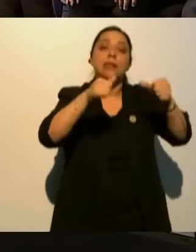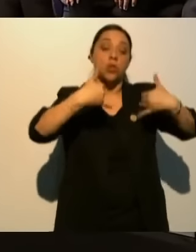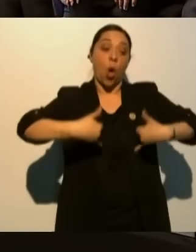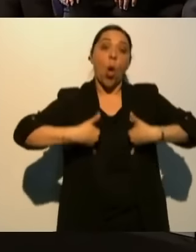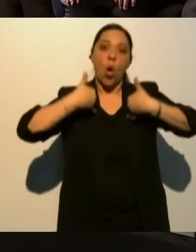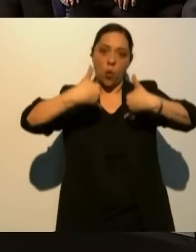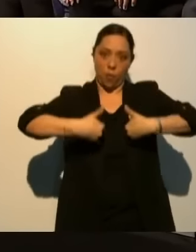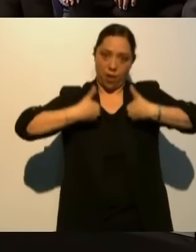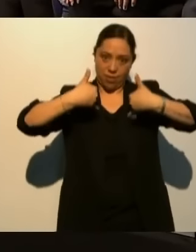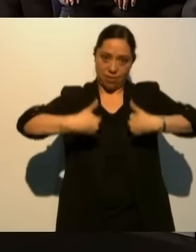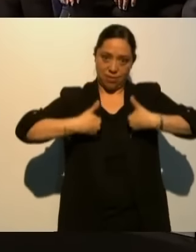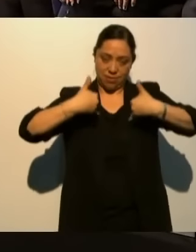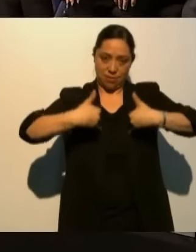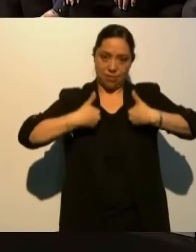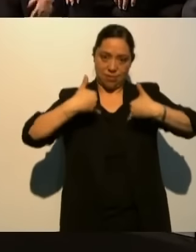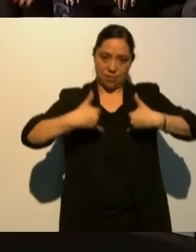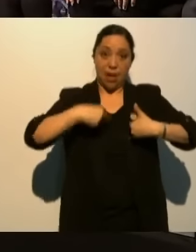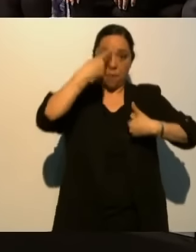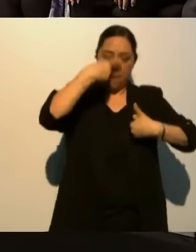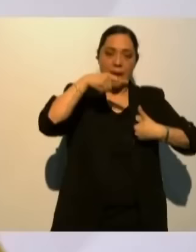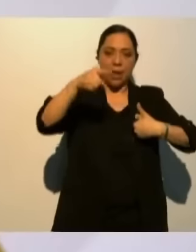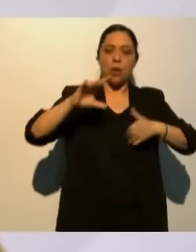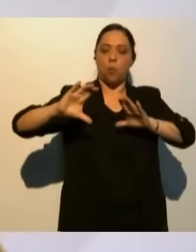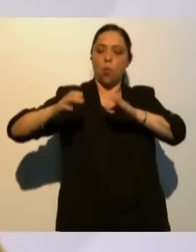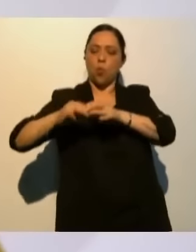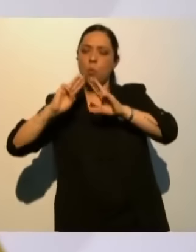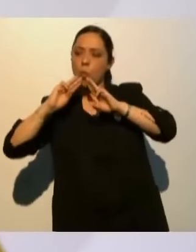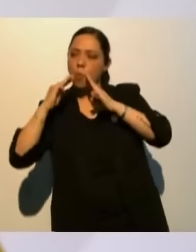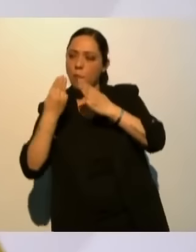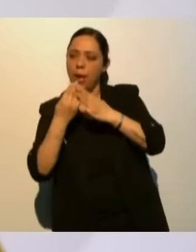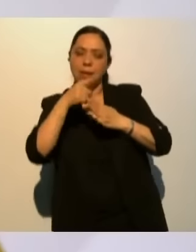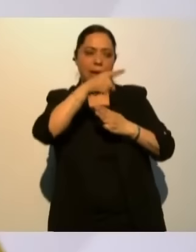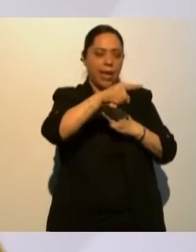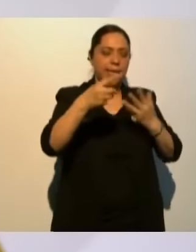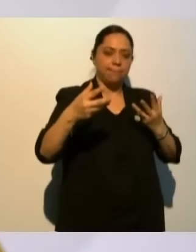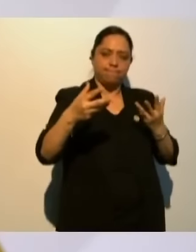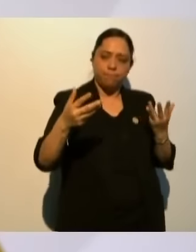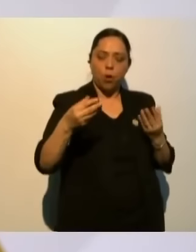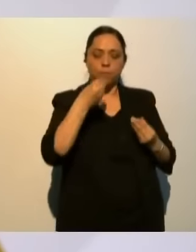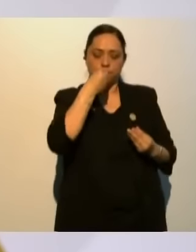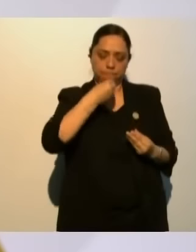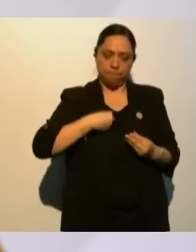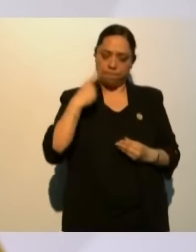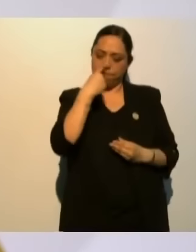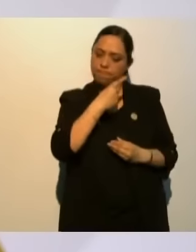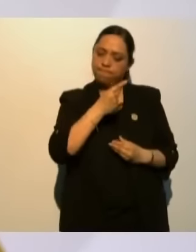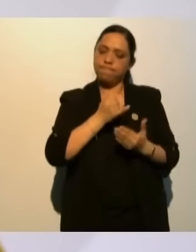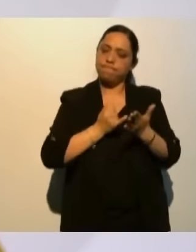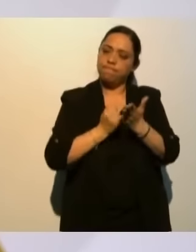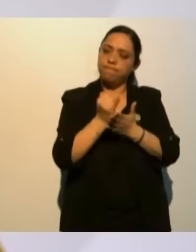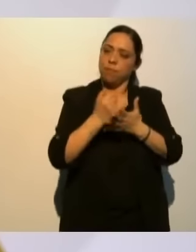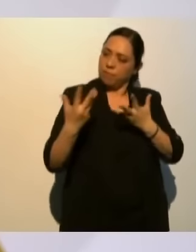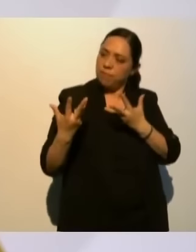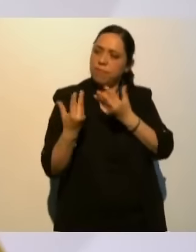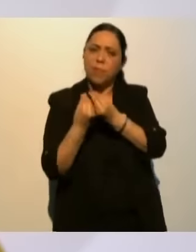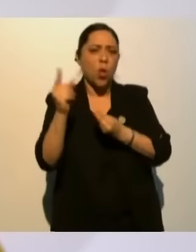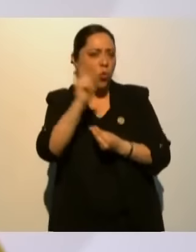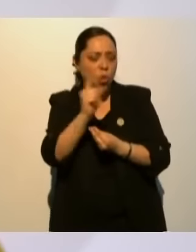acercarse a un grupo delictivo que siempre tenga una opción de vida distinta por eso le llamamos